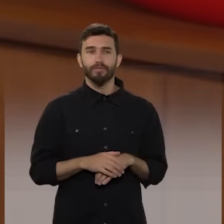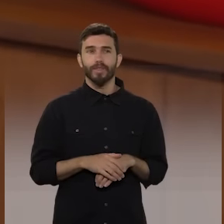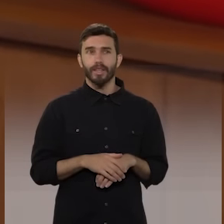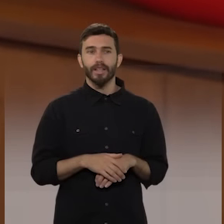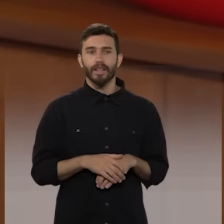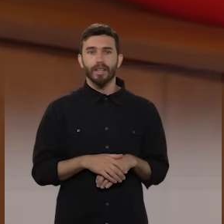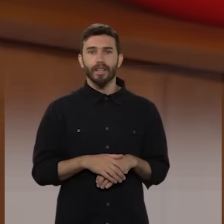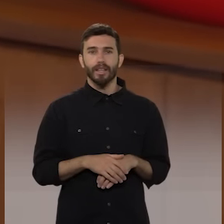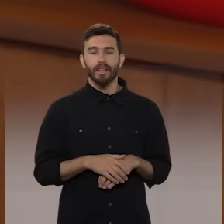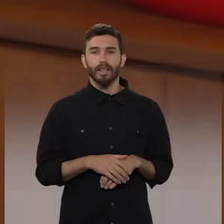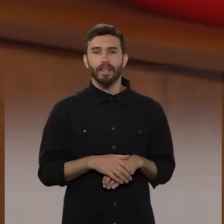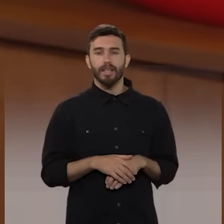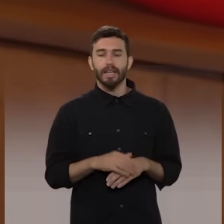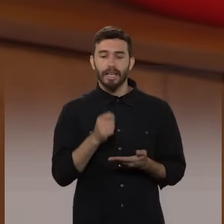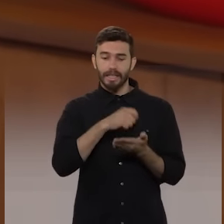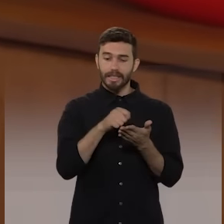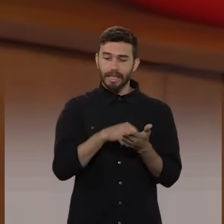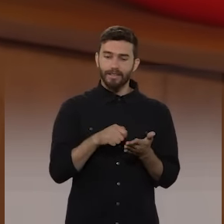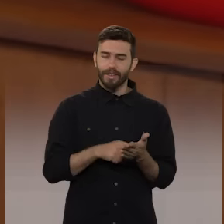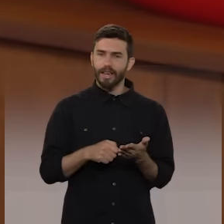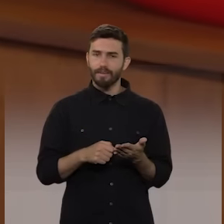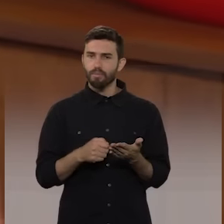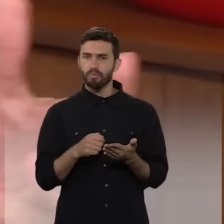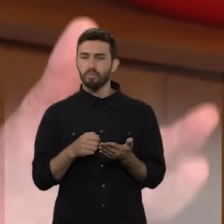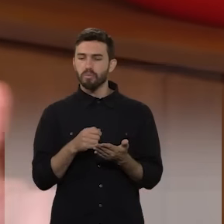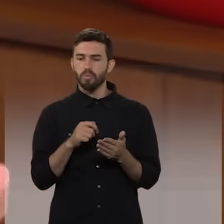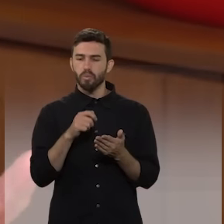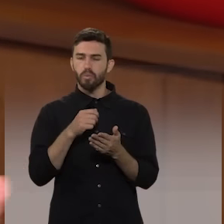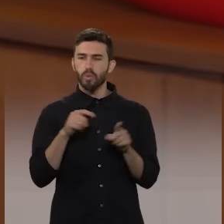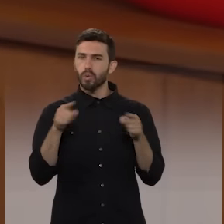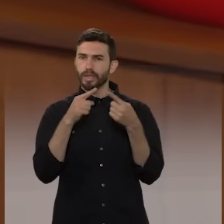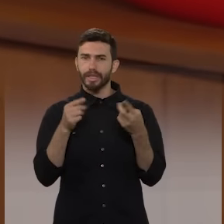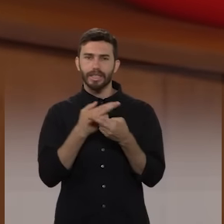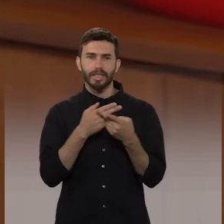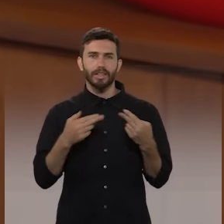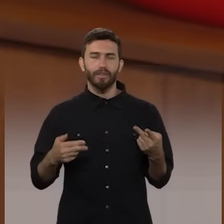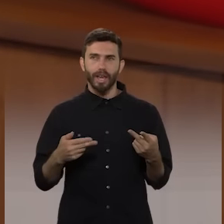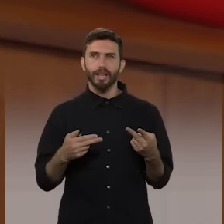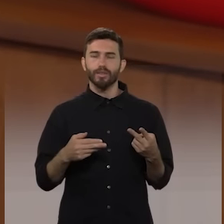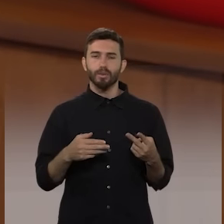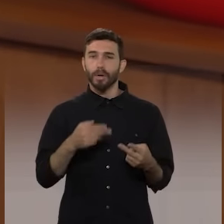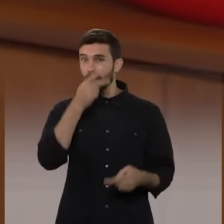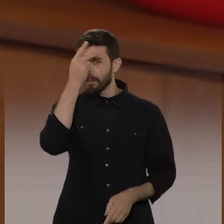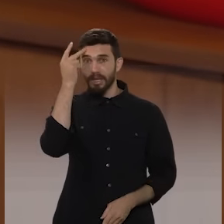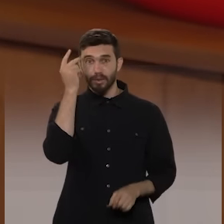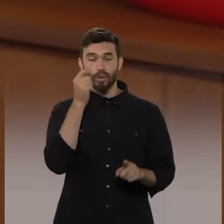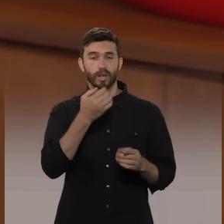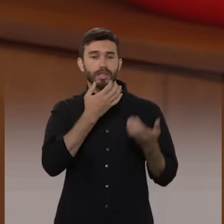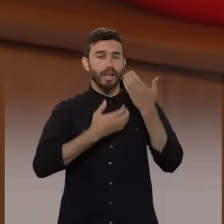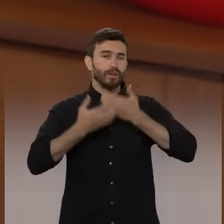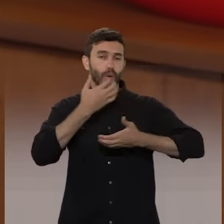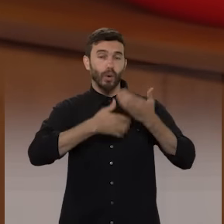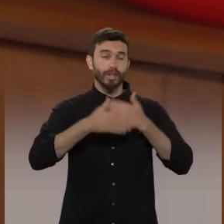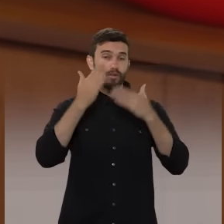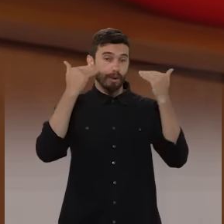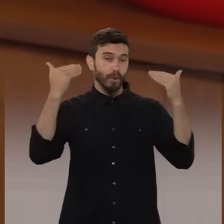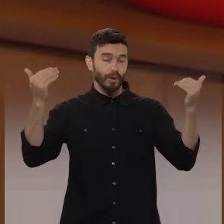músicas gravadas por Fafá de Belém e por Nara Leão. Então, eram músicos, poetas espetaculares.